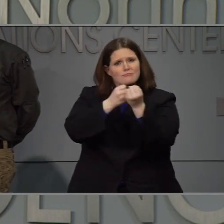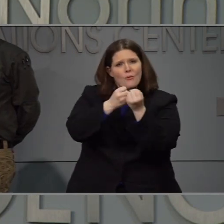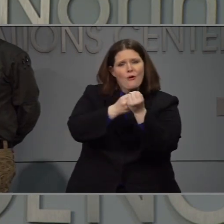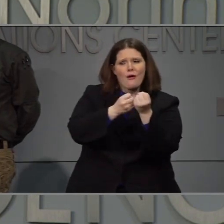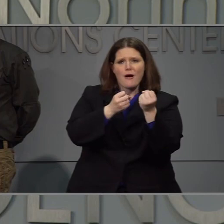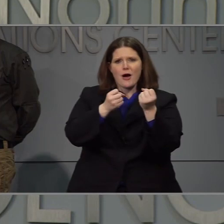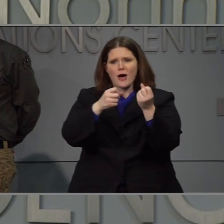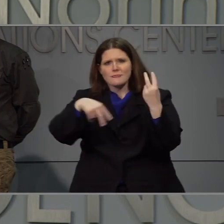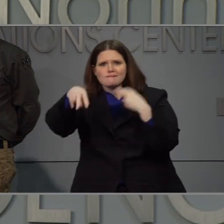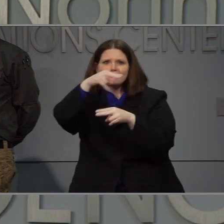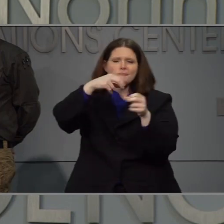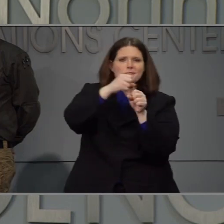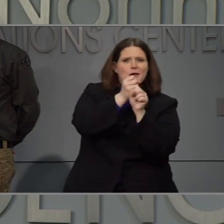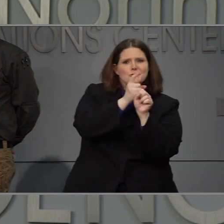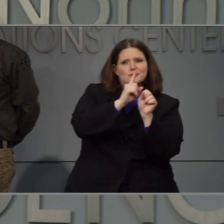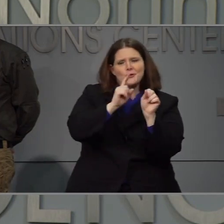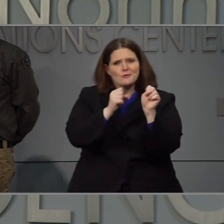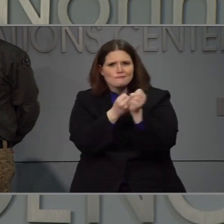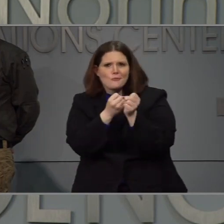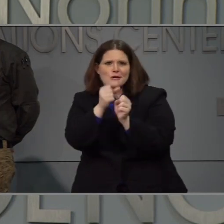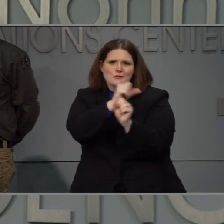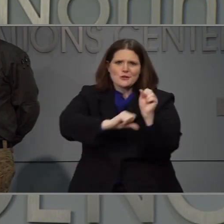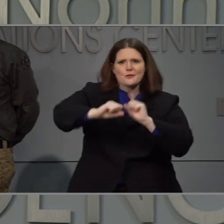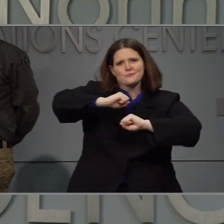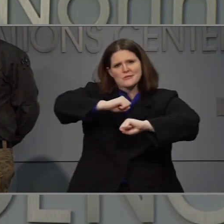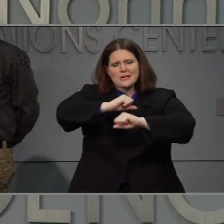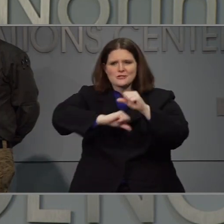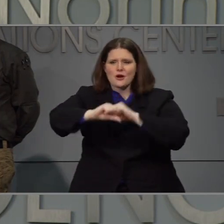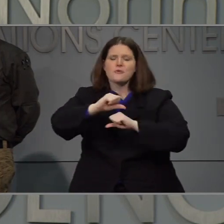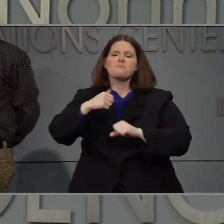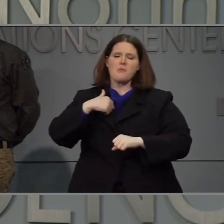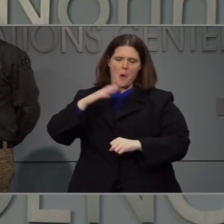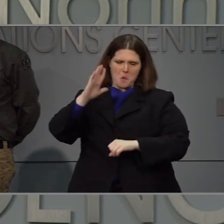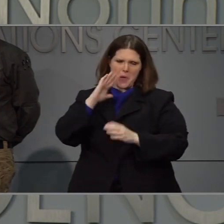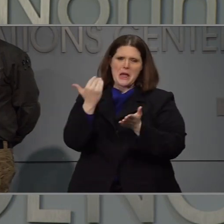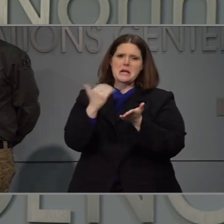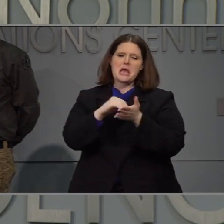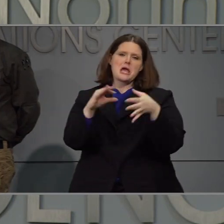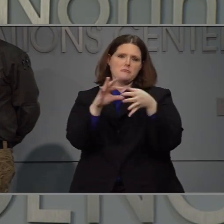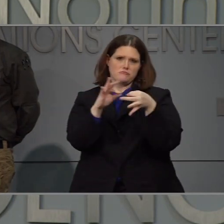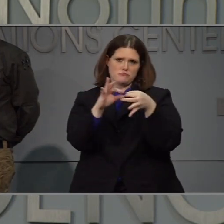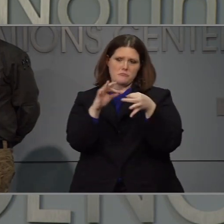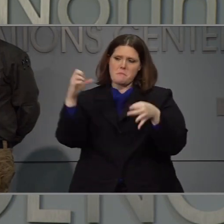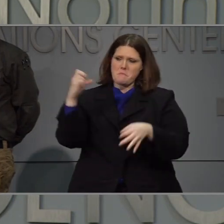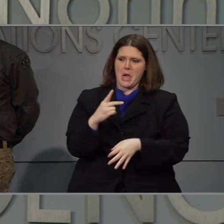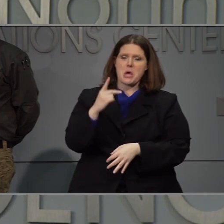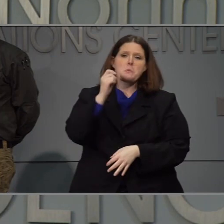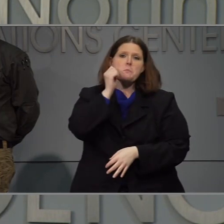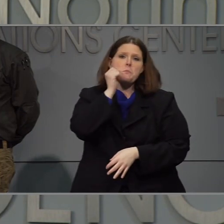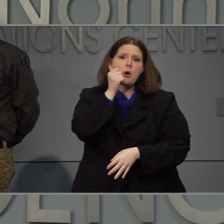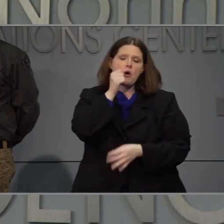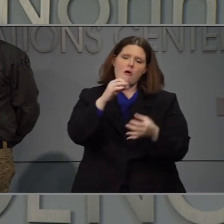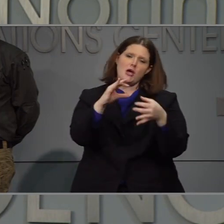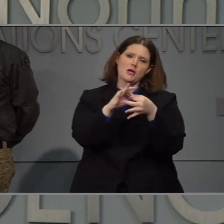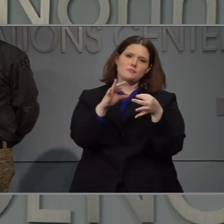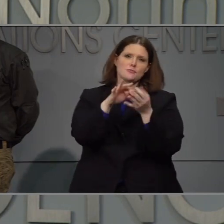continúe permaneciendo se a salvo quédense en casa y